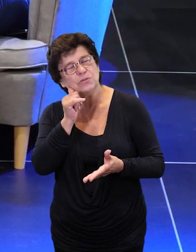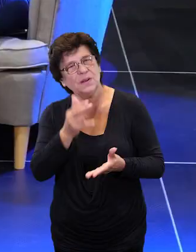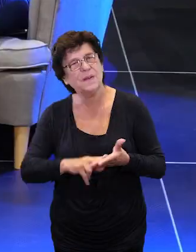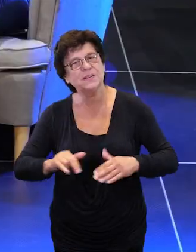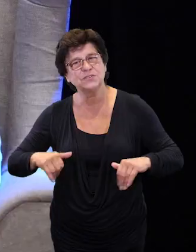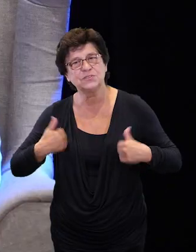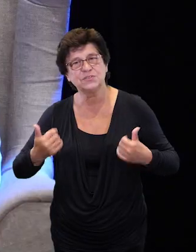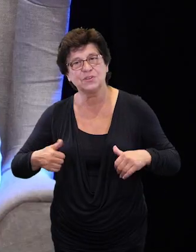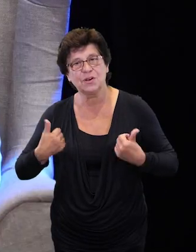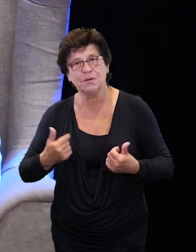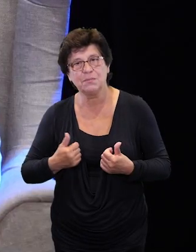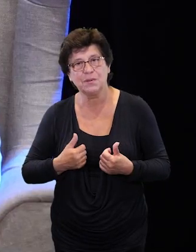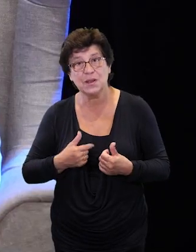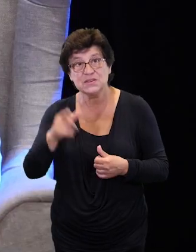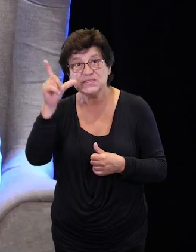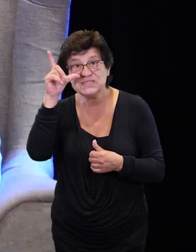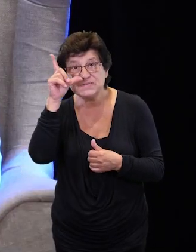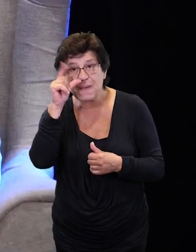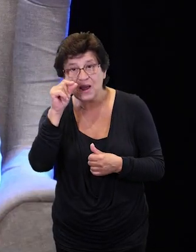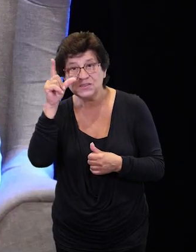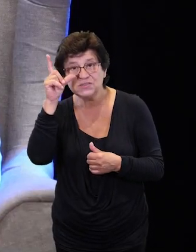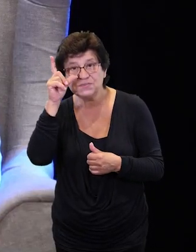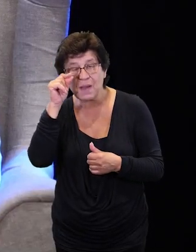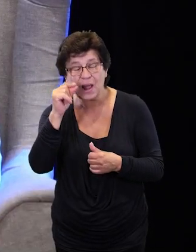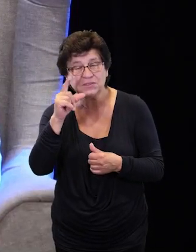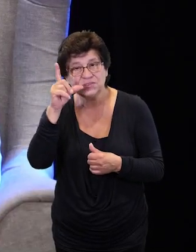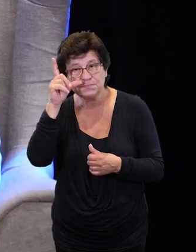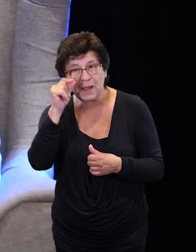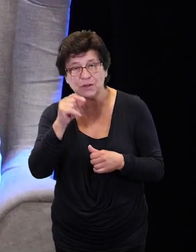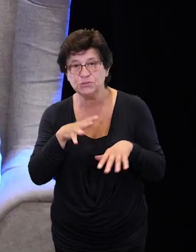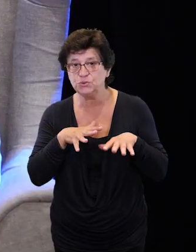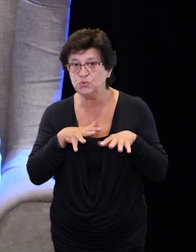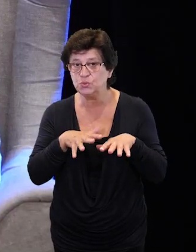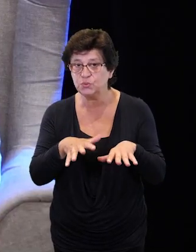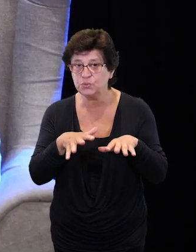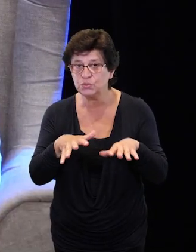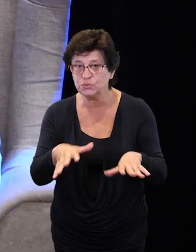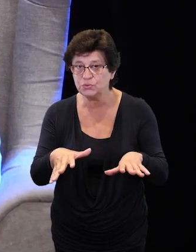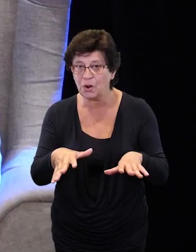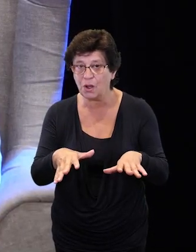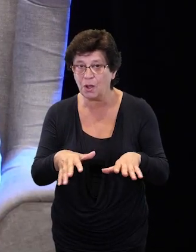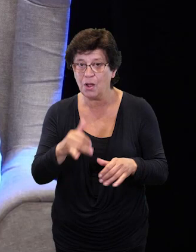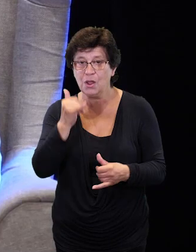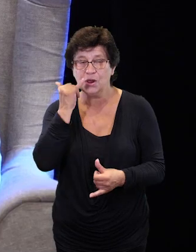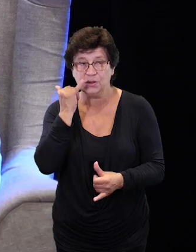Wysypiać się. Ja nie wiem, ile osób ma problem z tym, ale dużo,